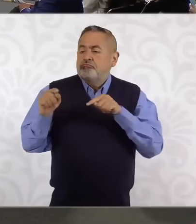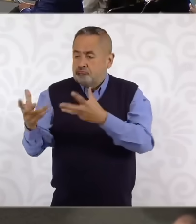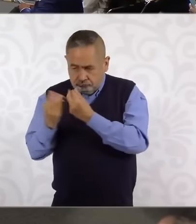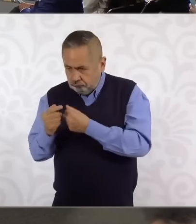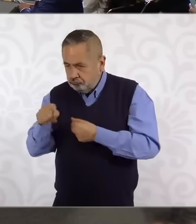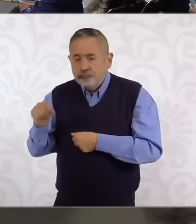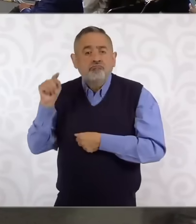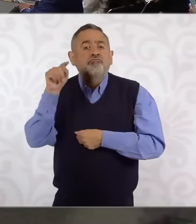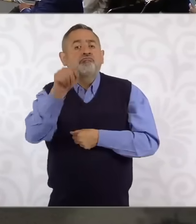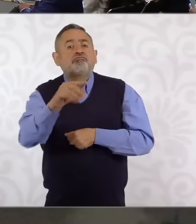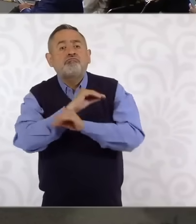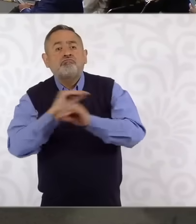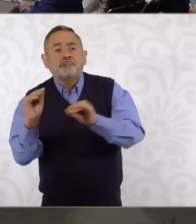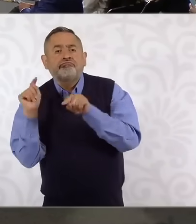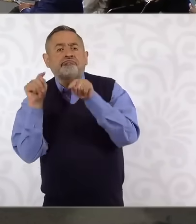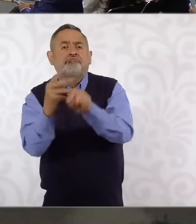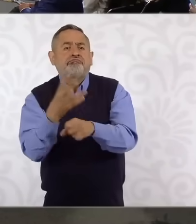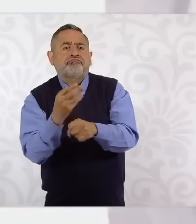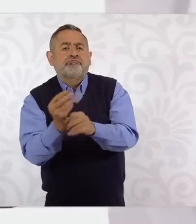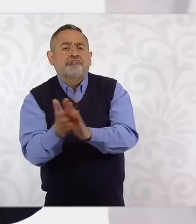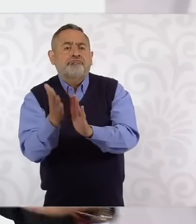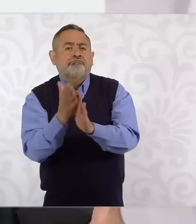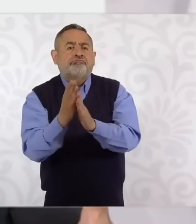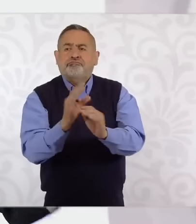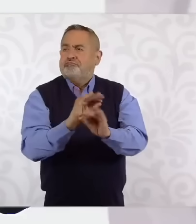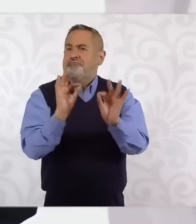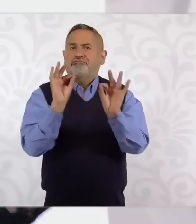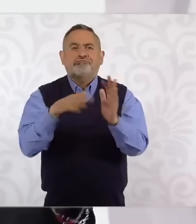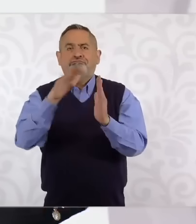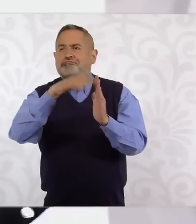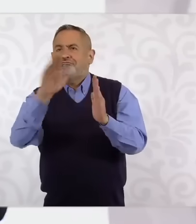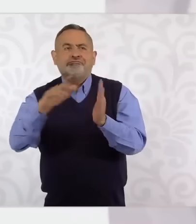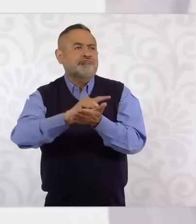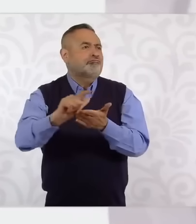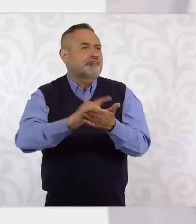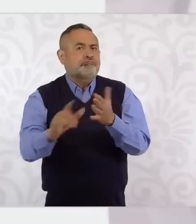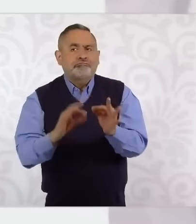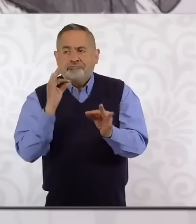públicos. Entonces llama la ciudadanía, vamos a pintar esta cancha, vamos a limpiar esta zona que